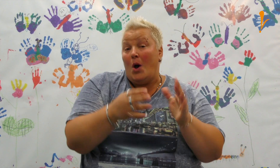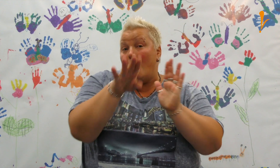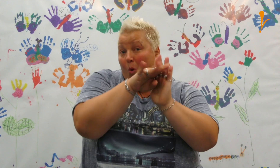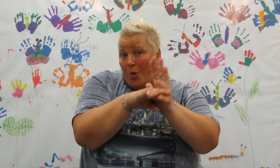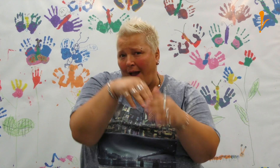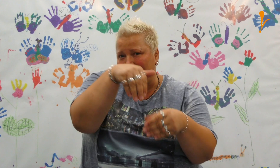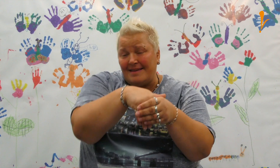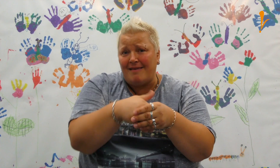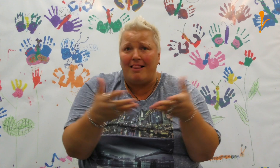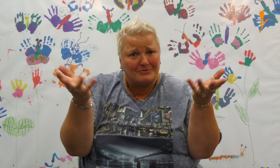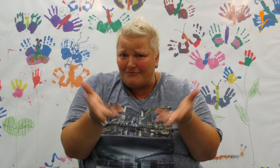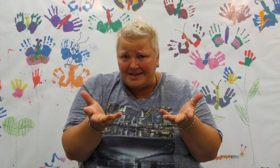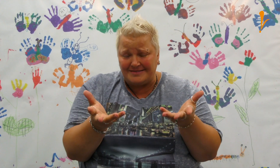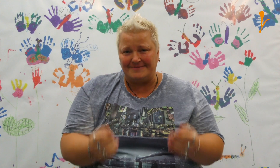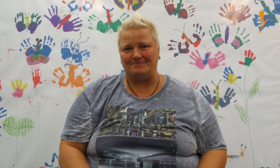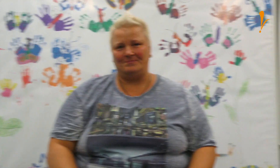Und welches Programm erwartet uns?